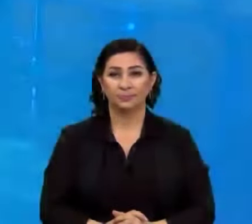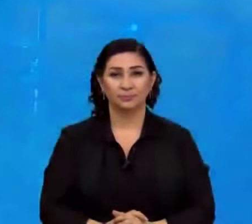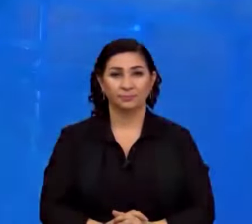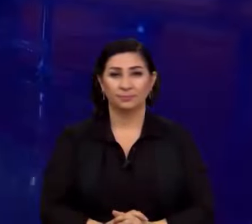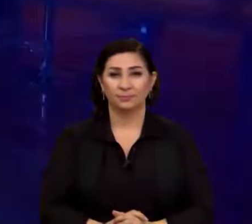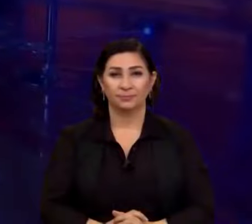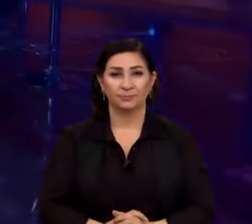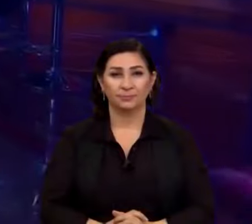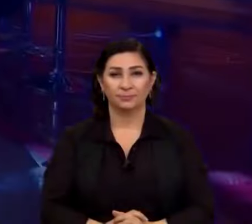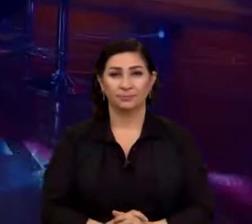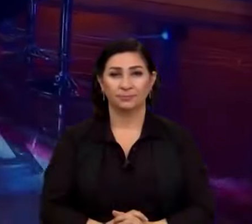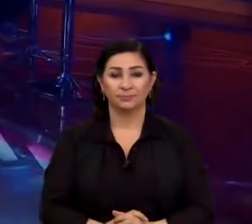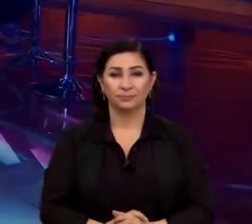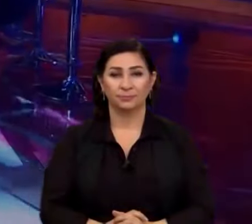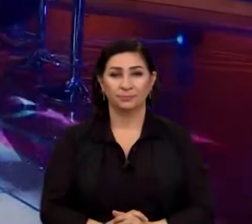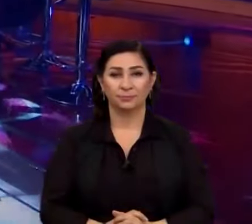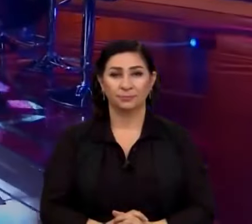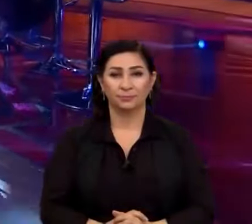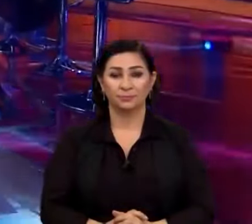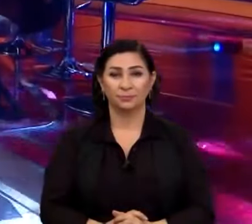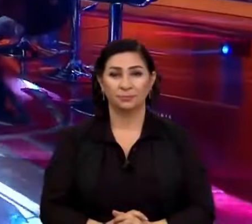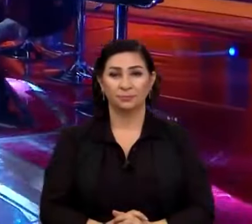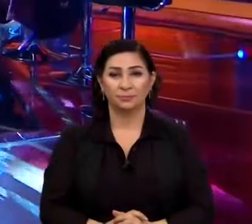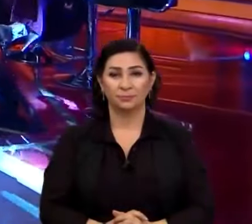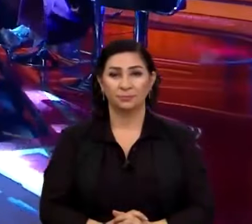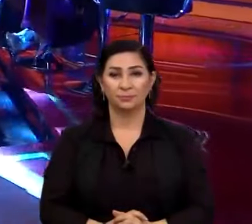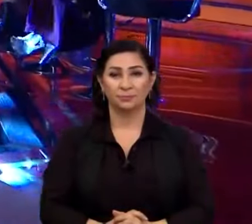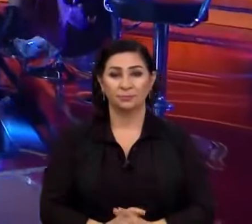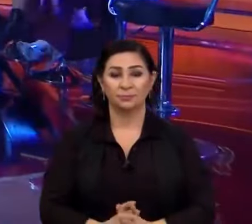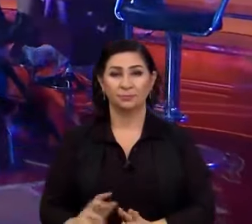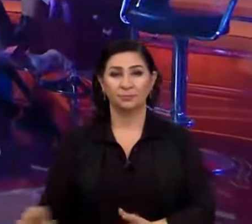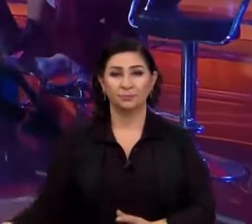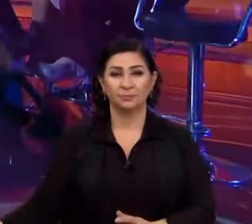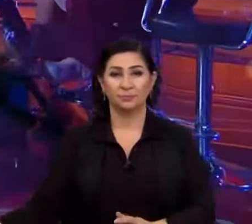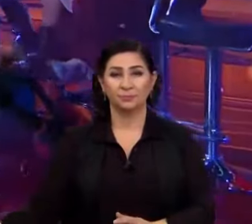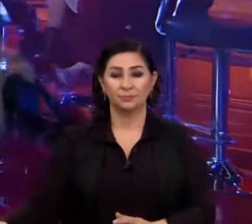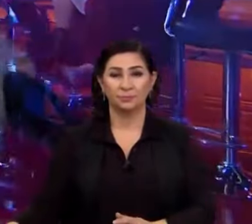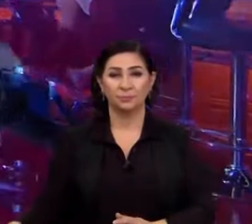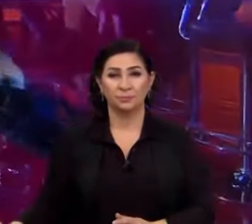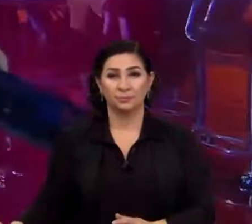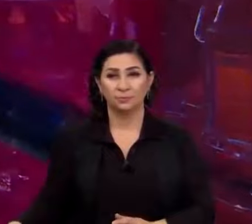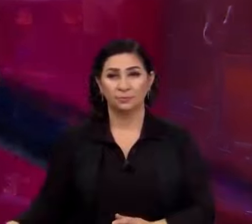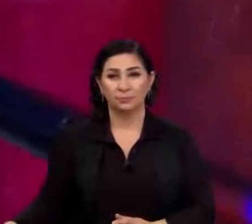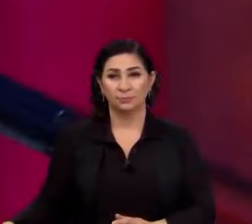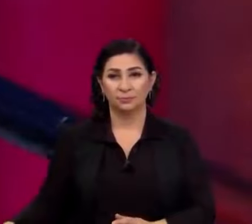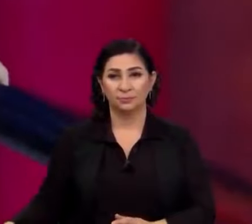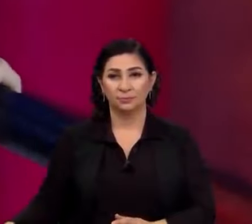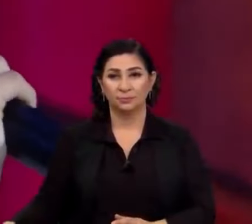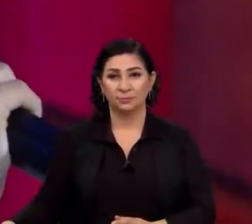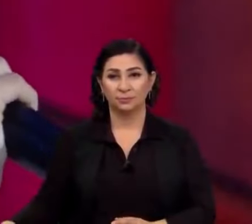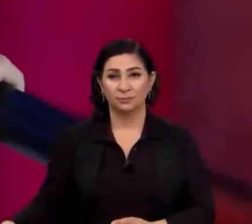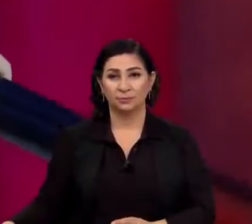hala anlatamam gördüklerimi o neşeli